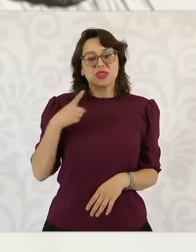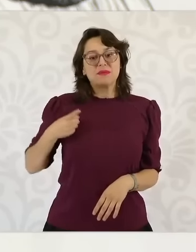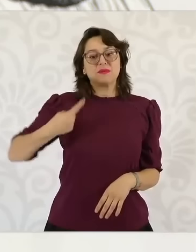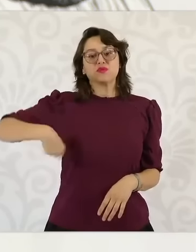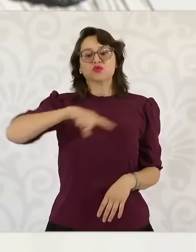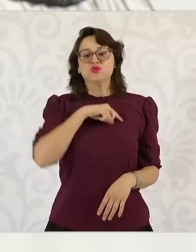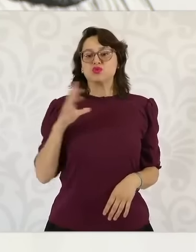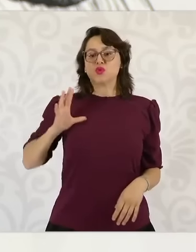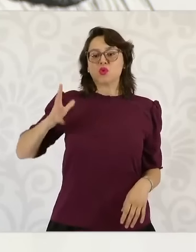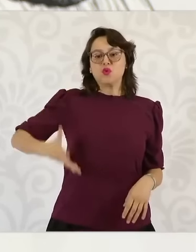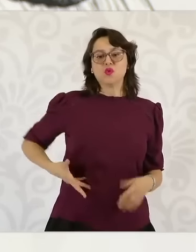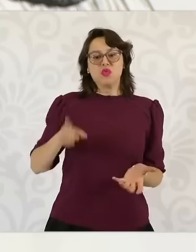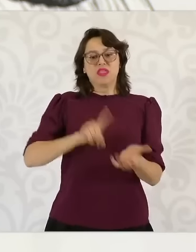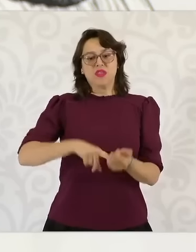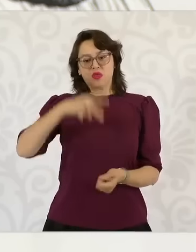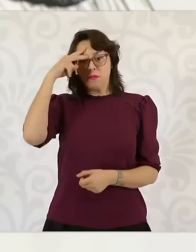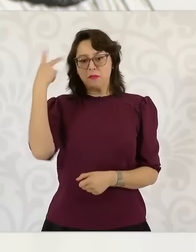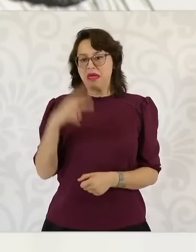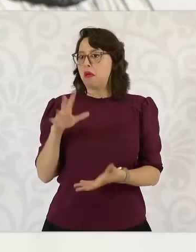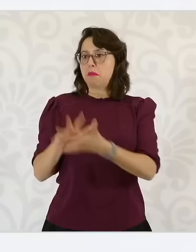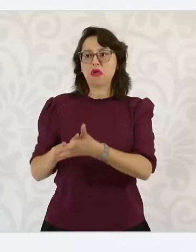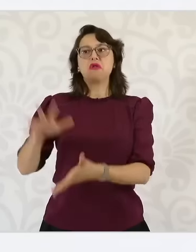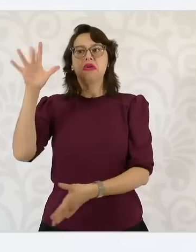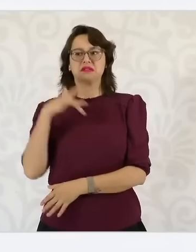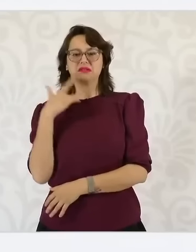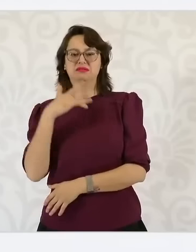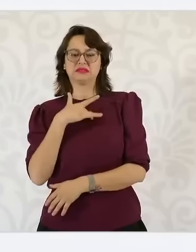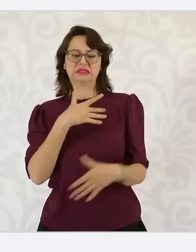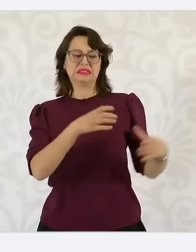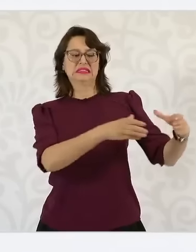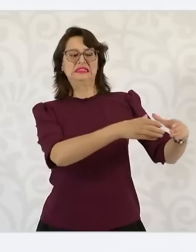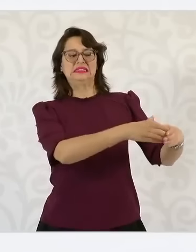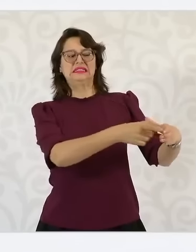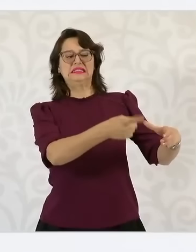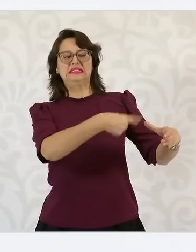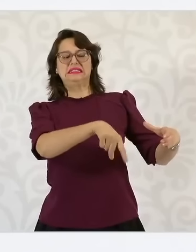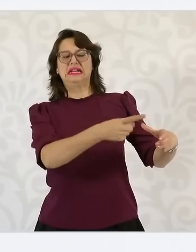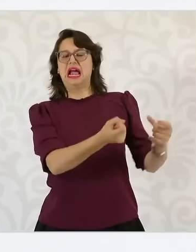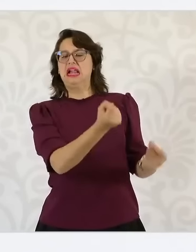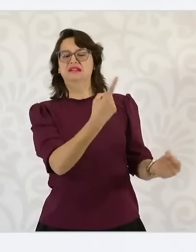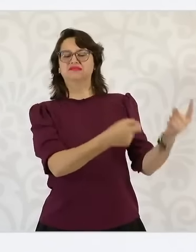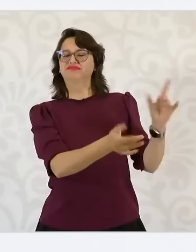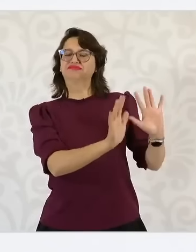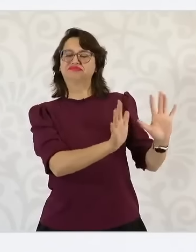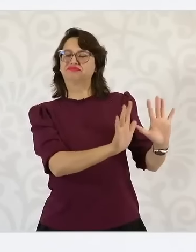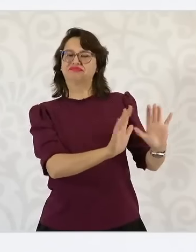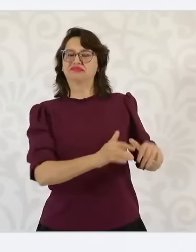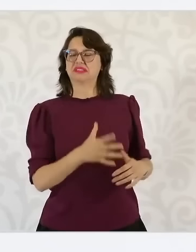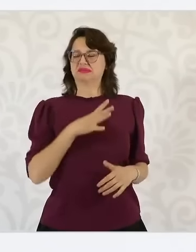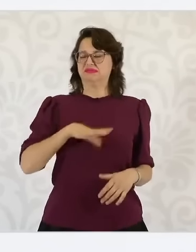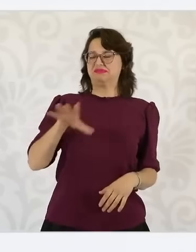lo sienten todos hay algunos que no ¿verdad que no les interesa eso pero hoy méxico es muy fuerte por